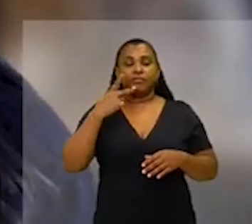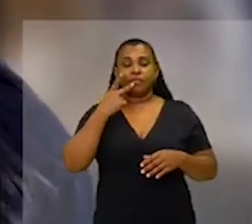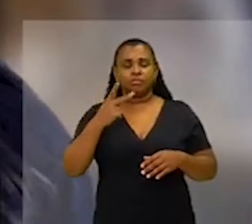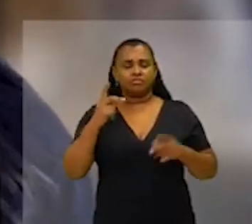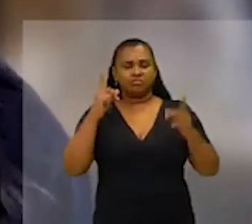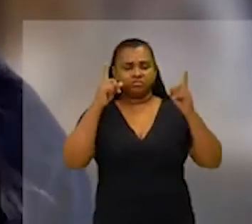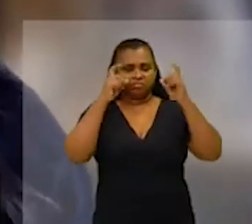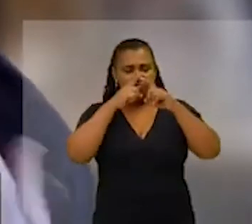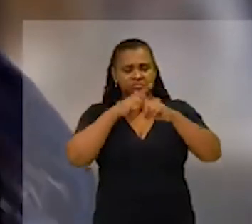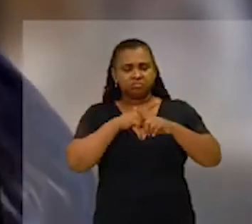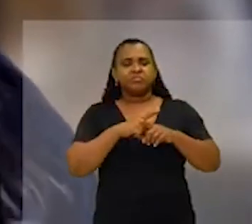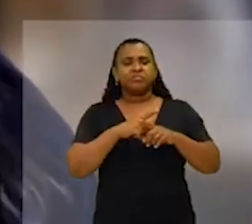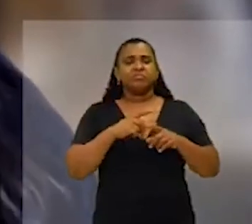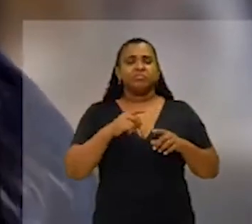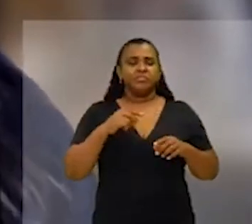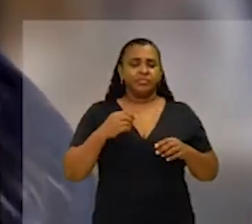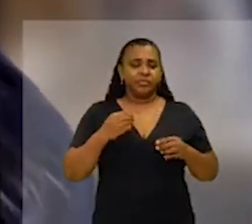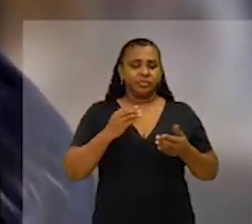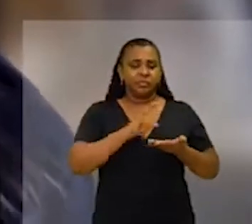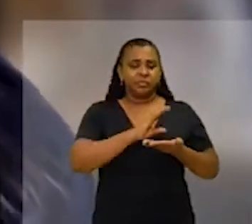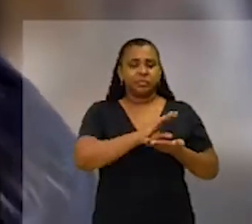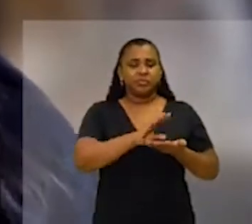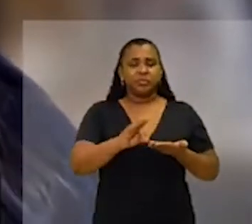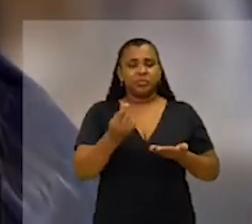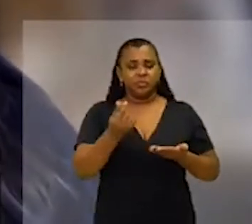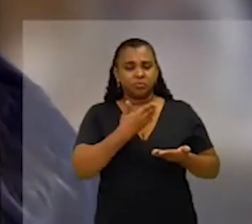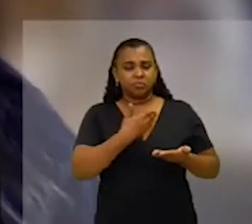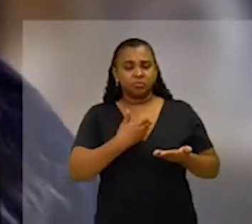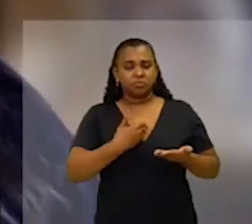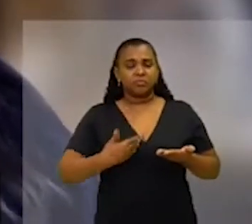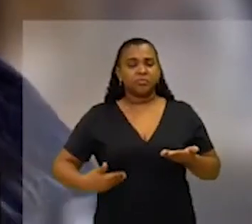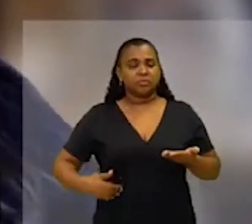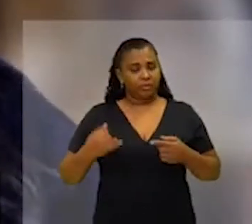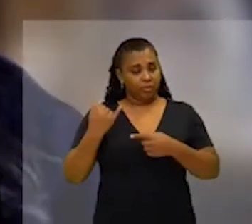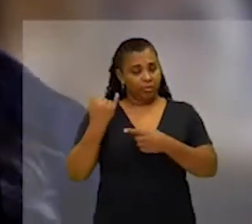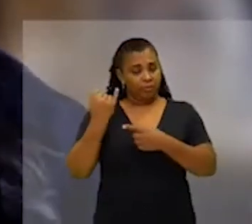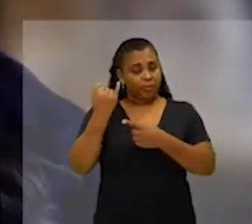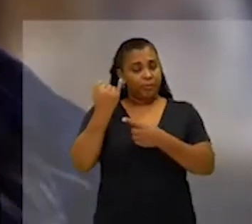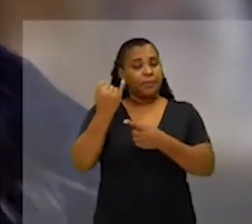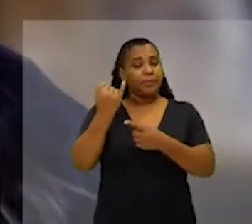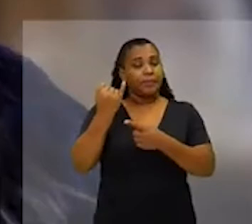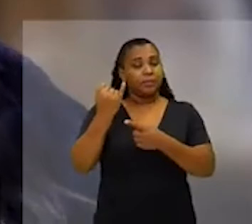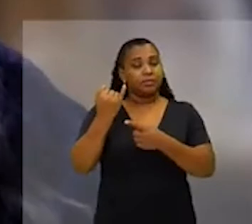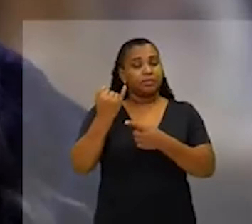Fundos públicos mas a importância deles é o ressalto aqui é muito importante o que que a